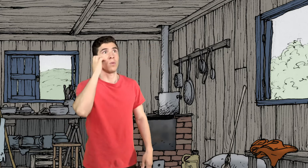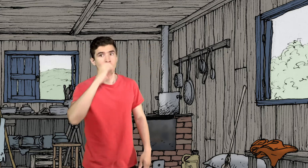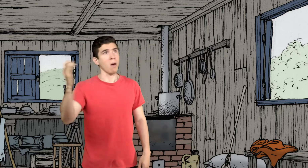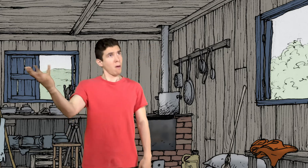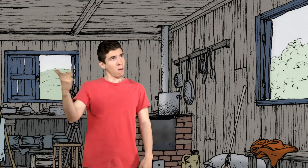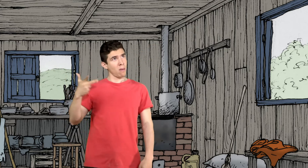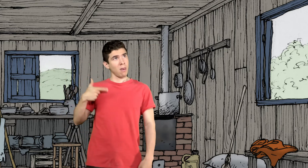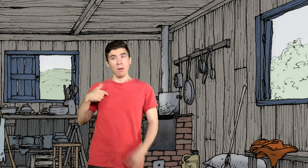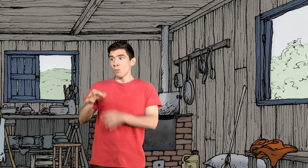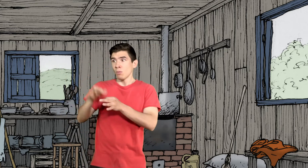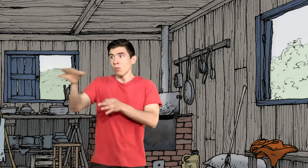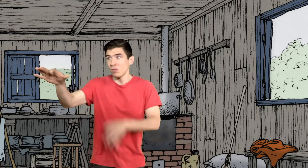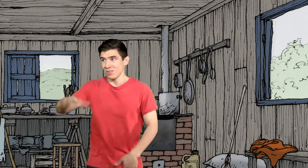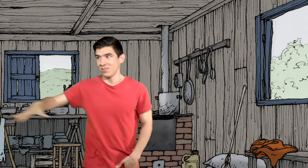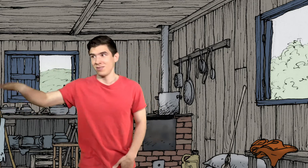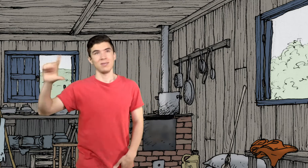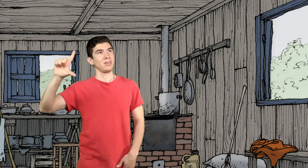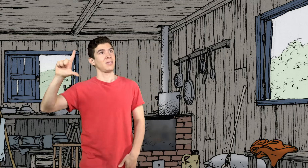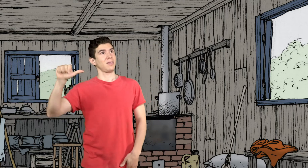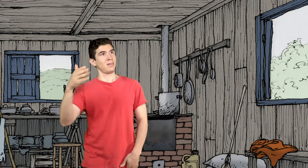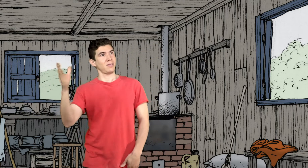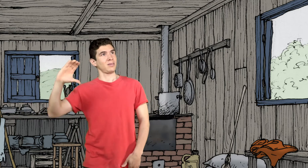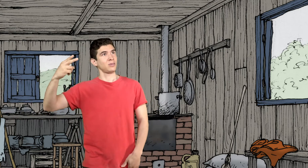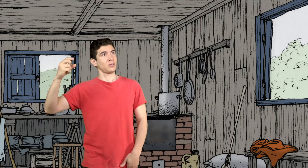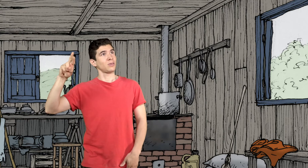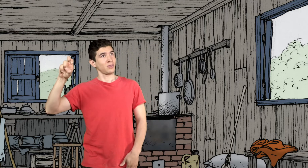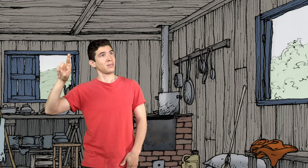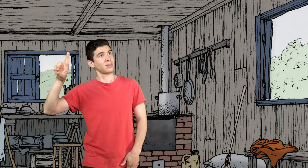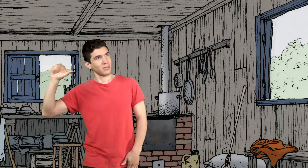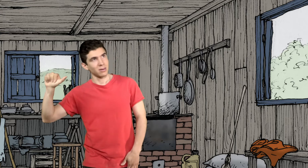Pero mamá, Don Luis me contó que en La Chorrera